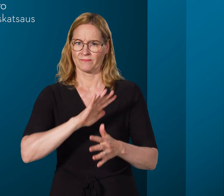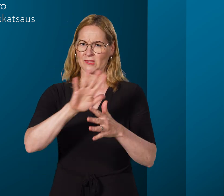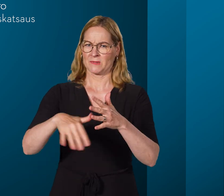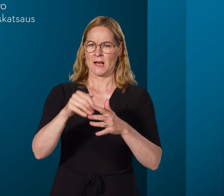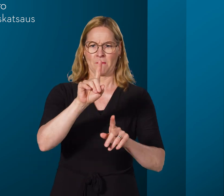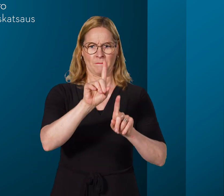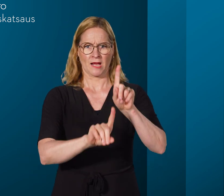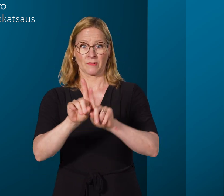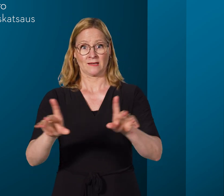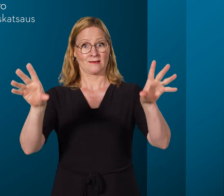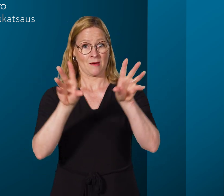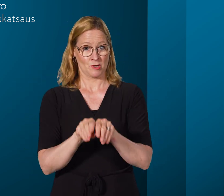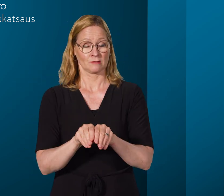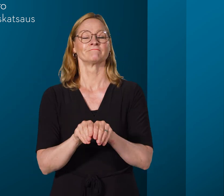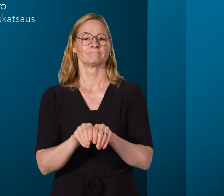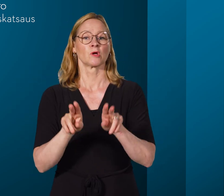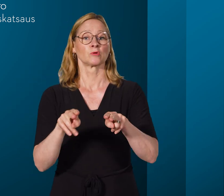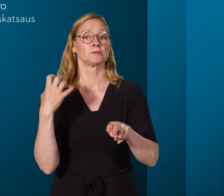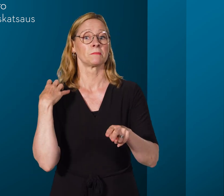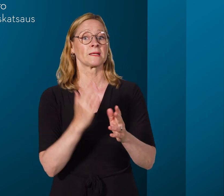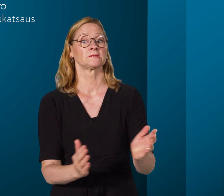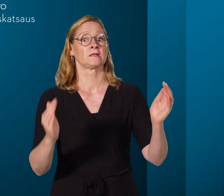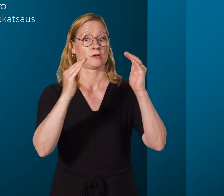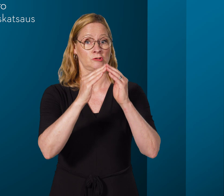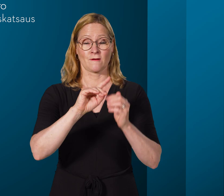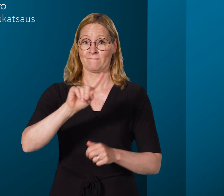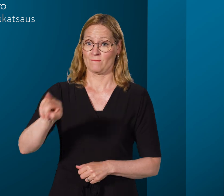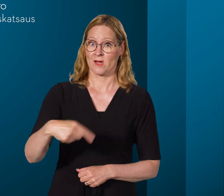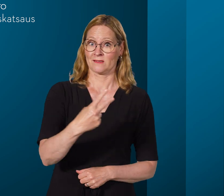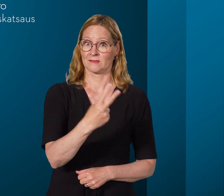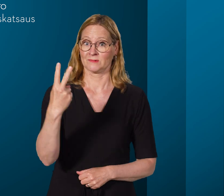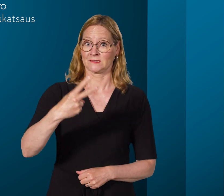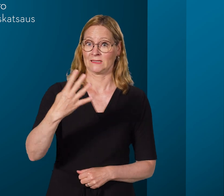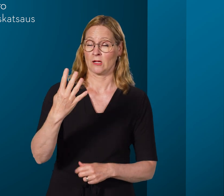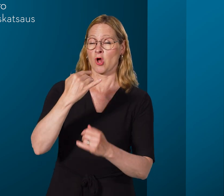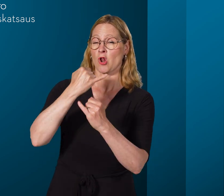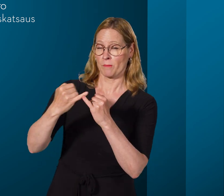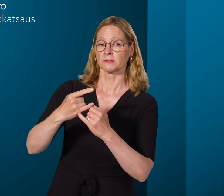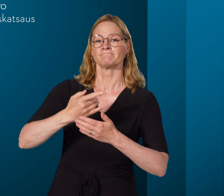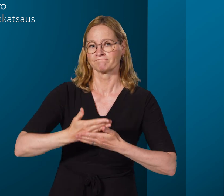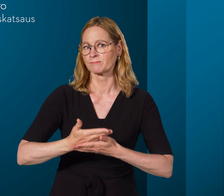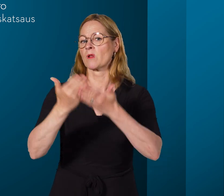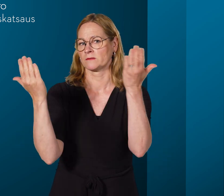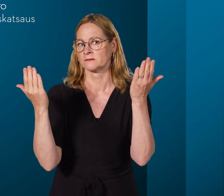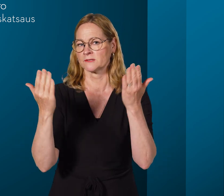Oikeusministeriö julkaisee raportin viittomakielibarometrista - vuoden 2024 lopulla.